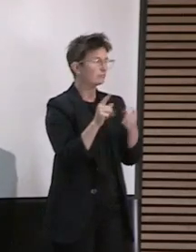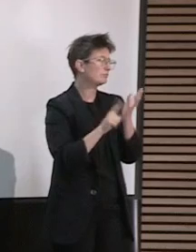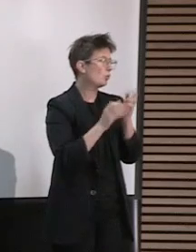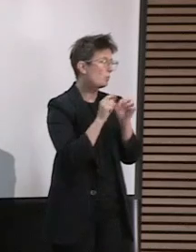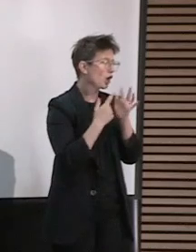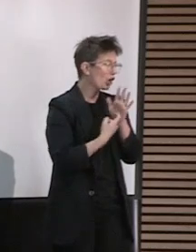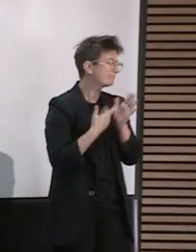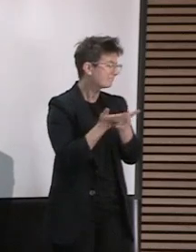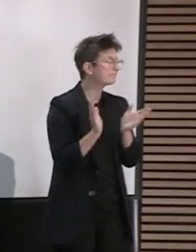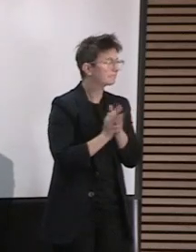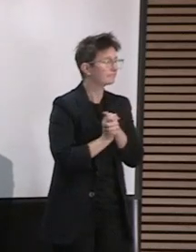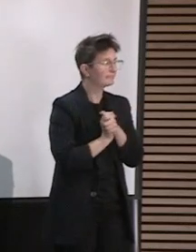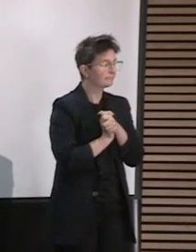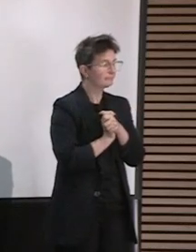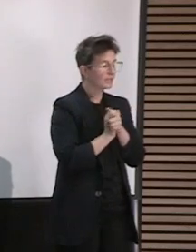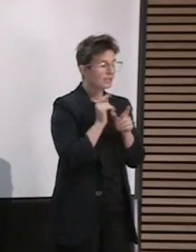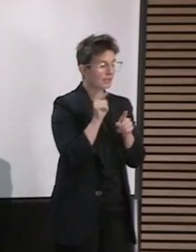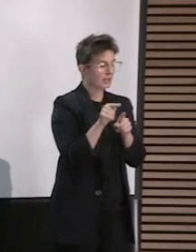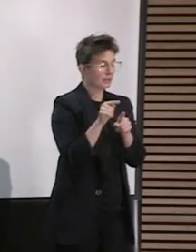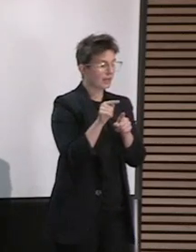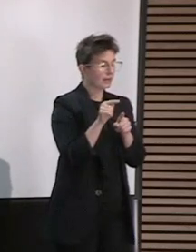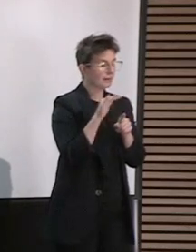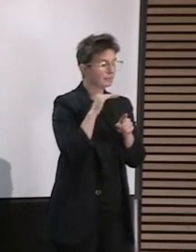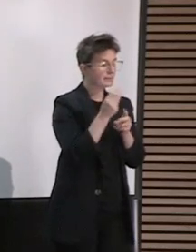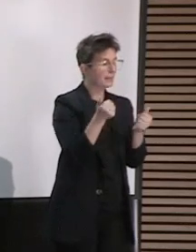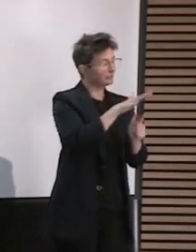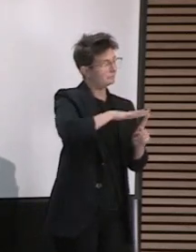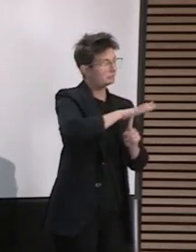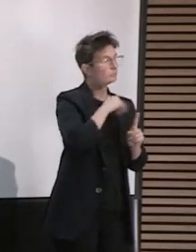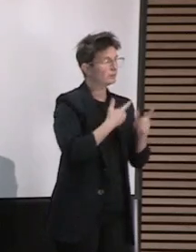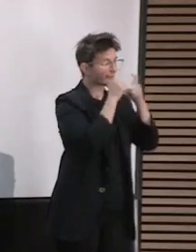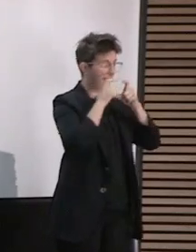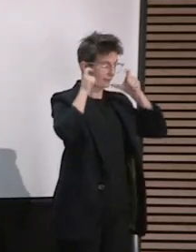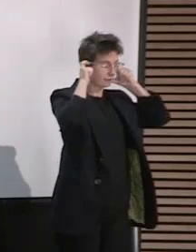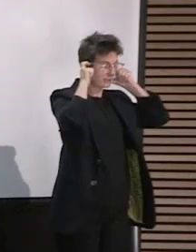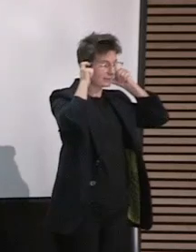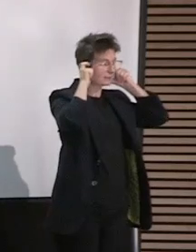kaha ake te mahinga ohaoha me